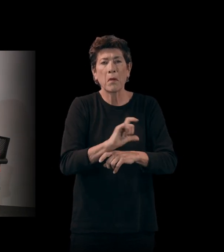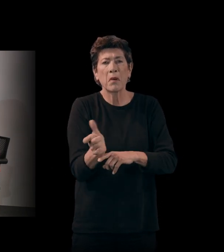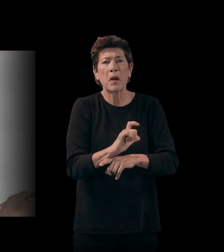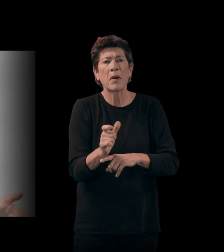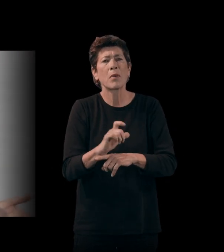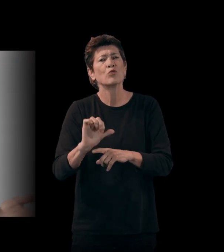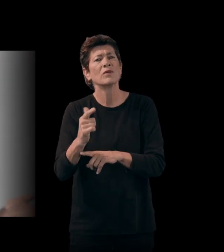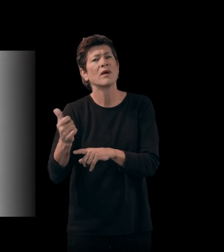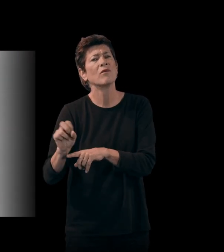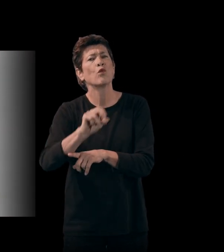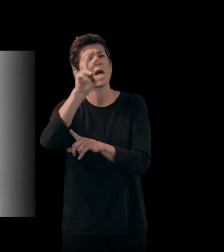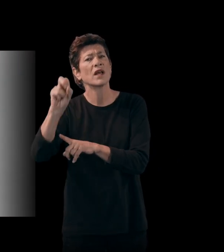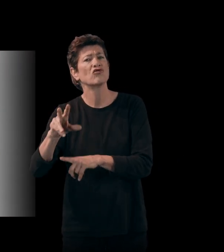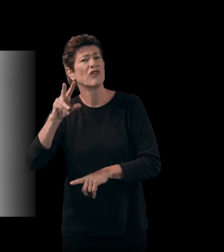Vous avez fait une allusion, vous avez des origines.